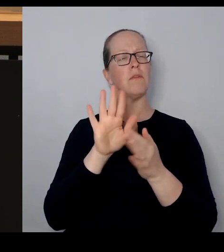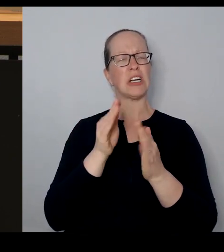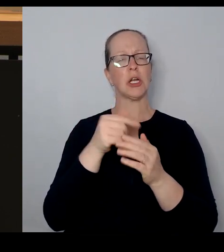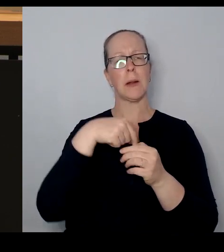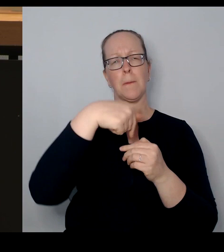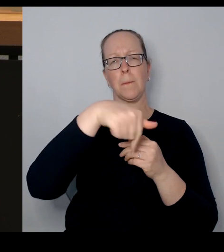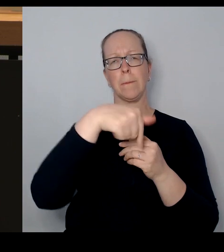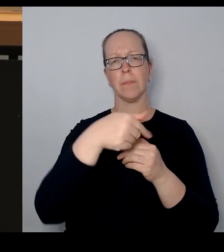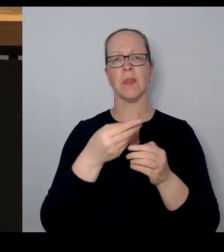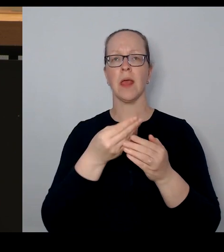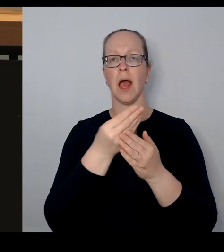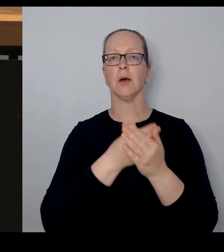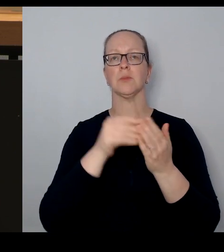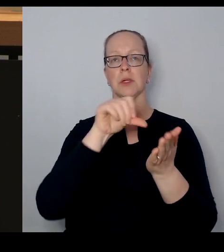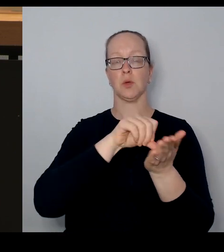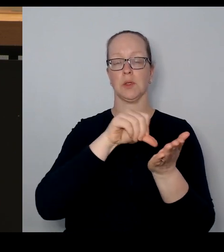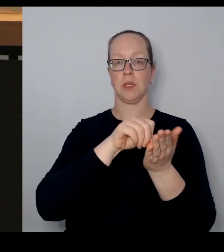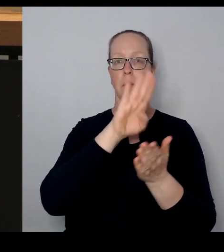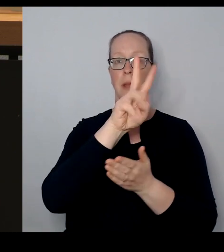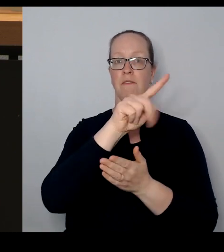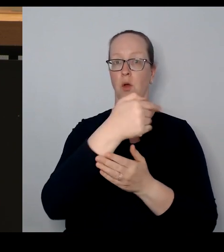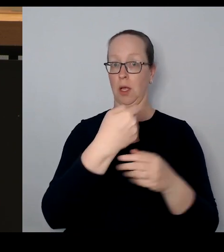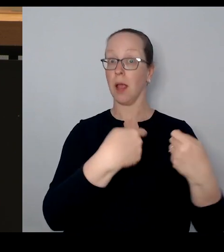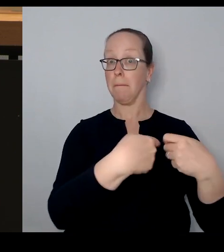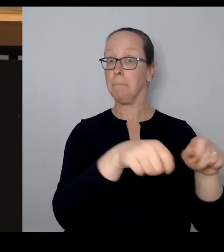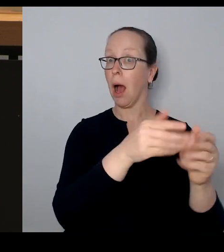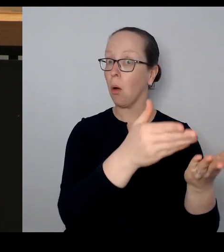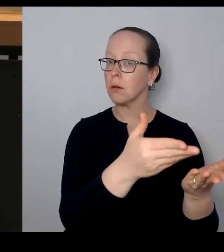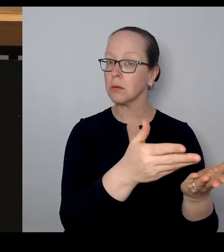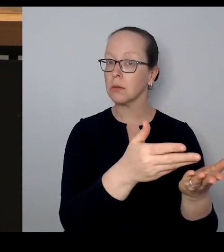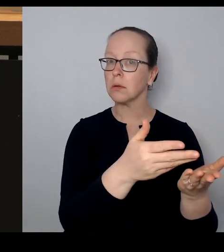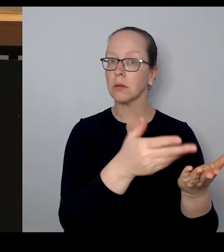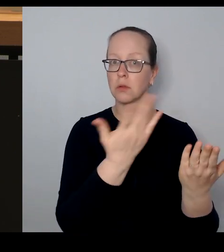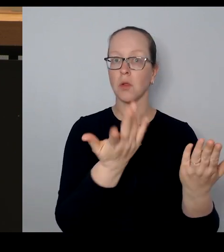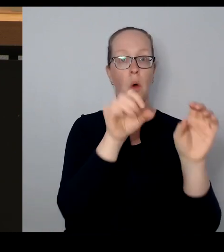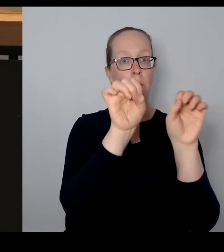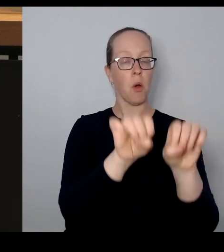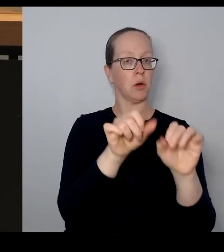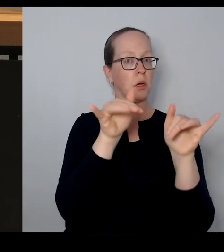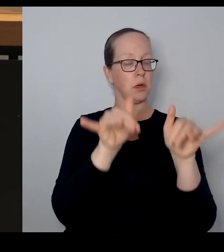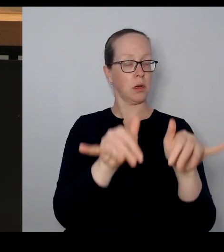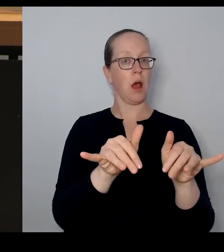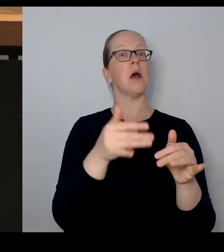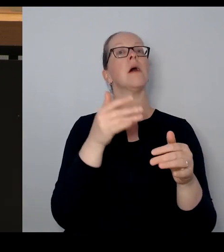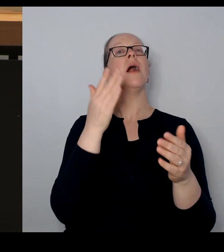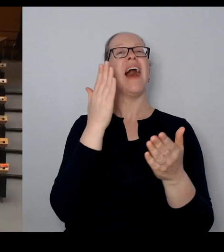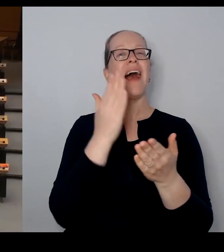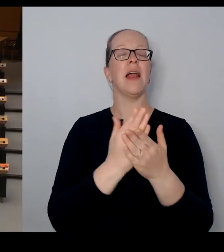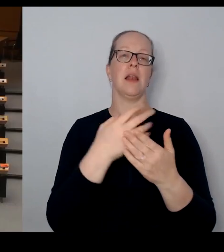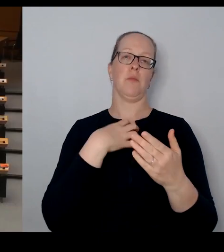Potenziale, die Probleme endlich zu lösen. Also bleiben Sie doch mal bitte. Bleiben Sie doch mal bitte bei den Tatsachen.